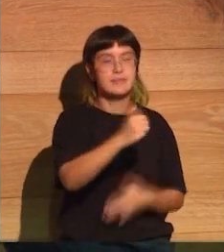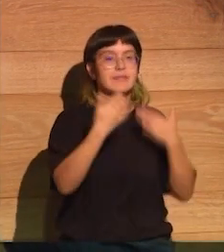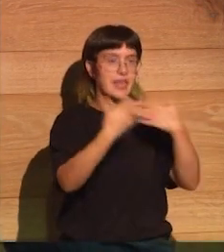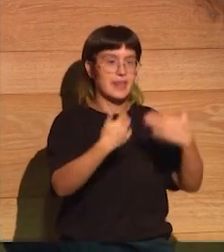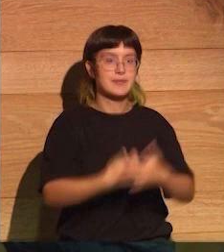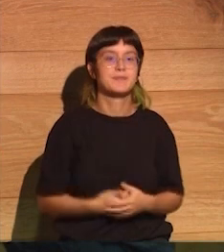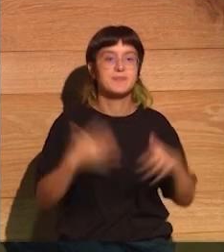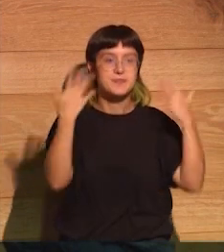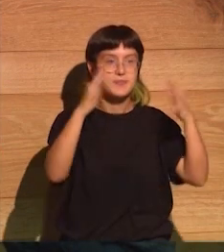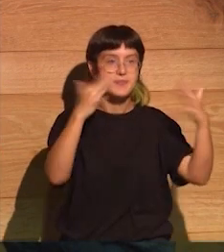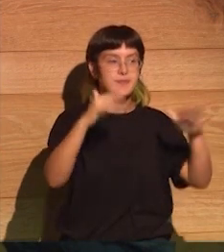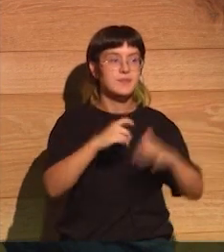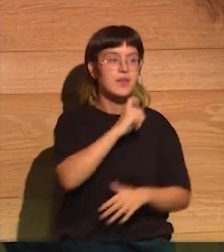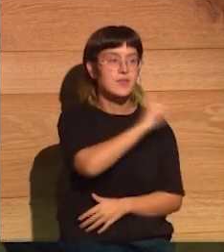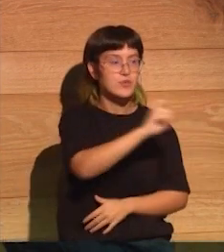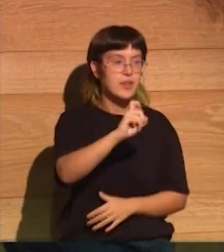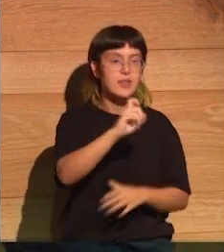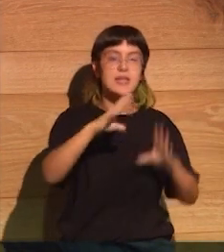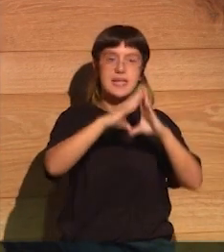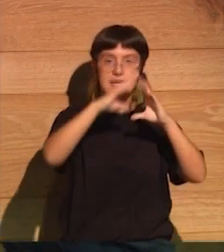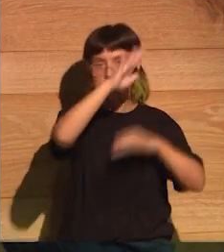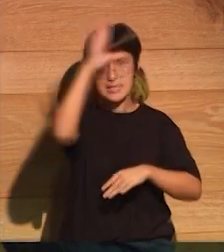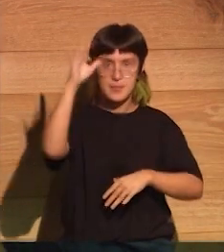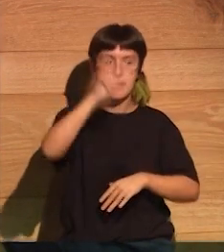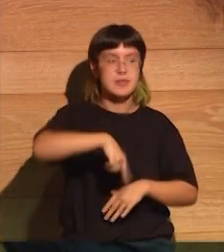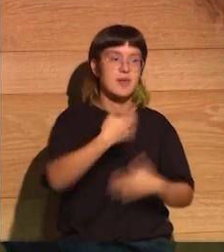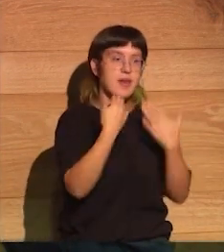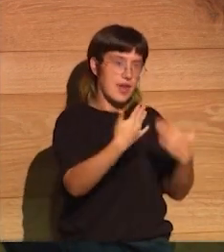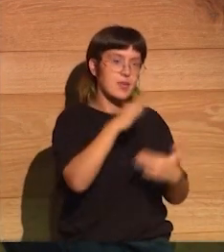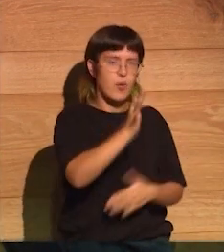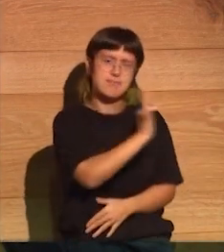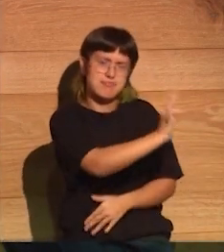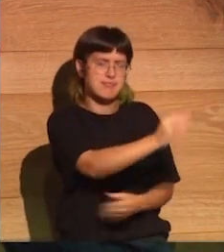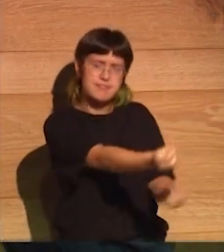fundadora y CEO de South Summit, además por tu optimismo y por transmitir una idea tan, tan principal que es: